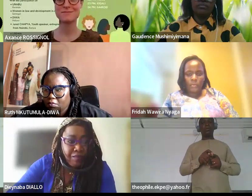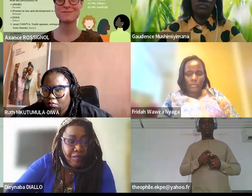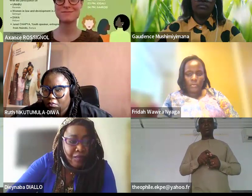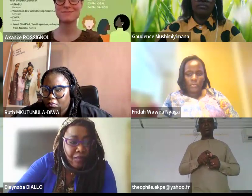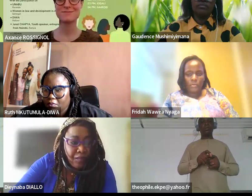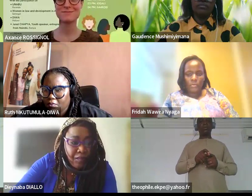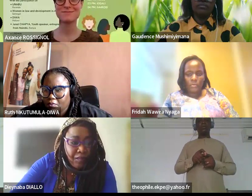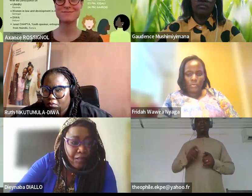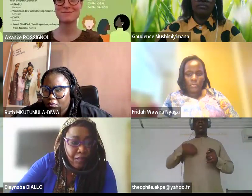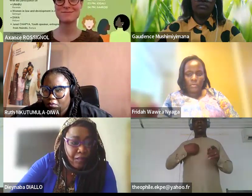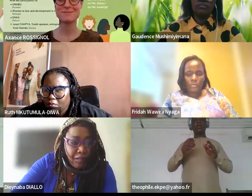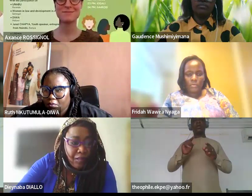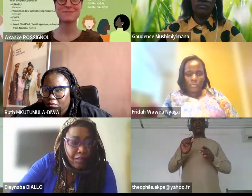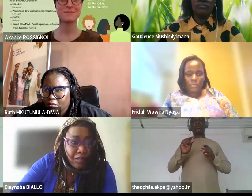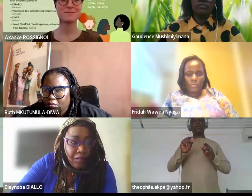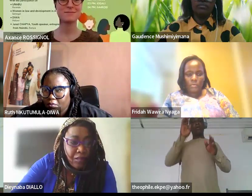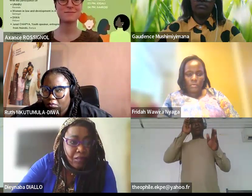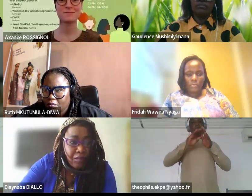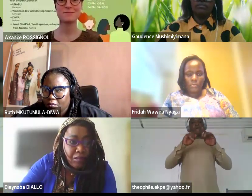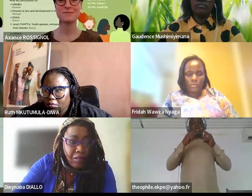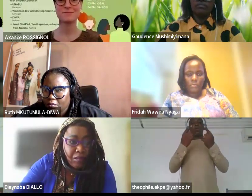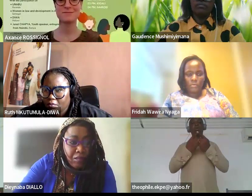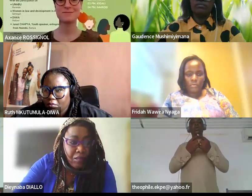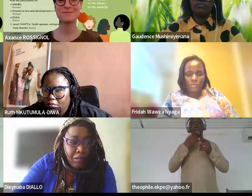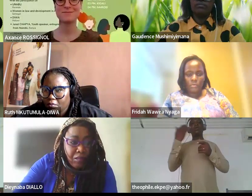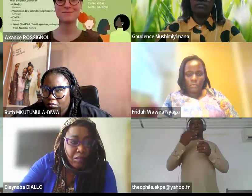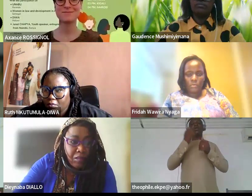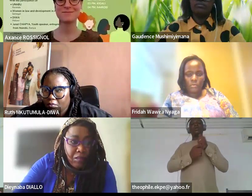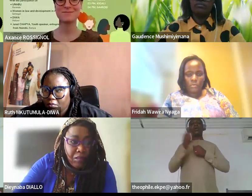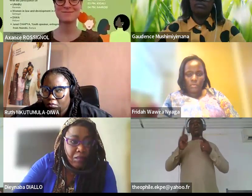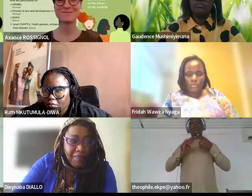petite photo de groupe donc j'invite chacune et chacun à sourire bien sûr